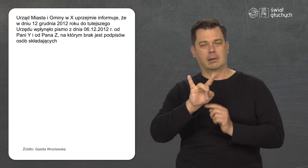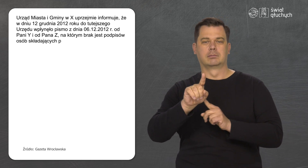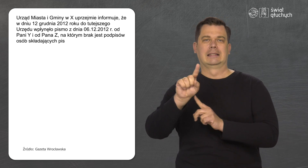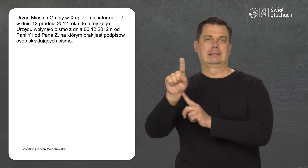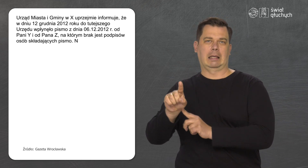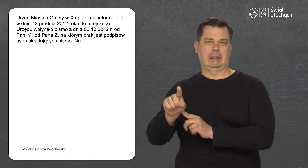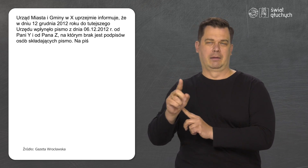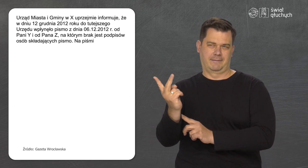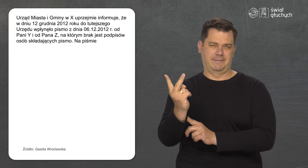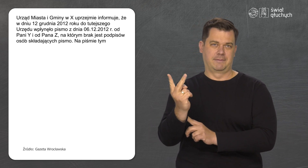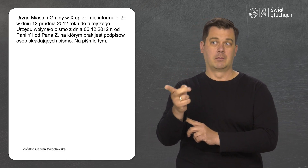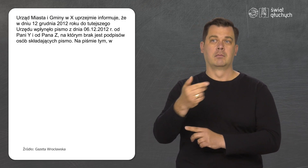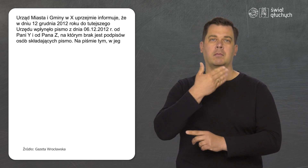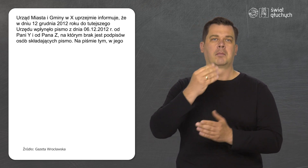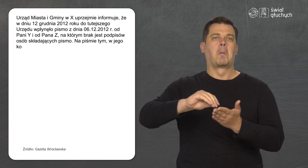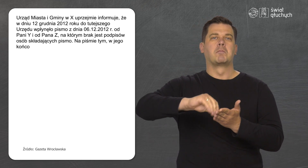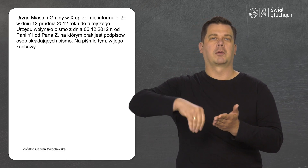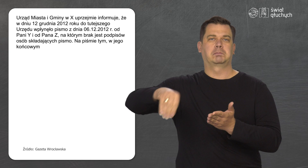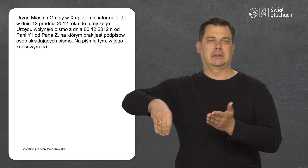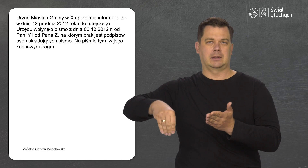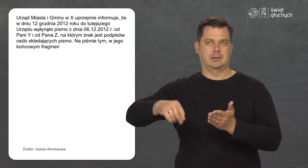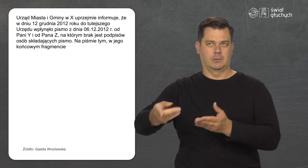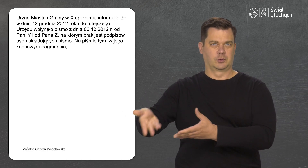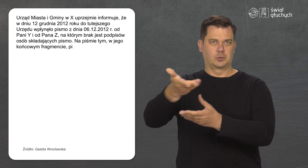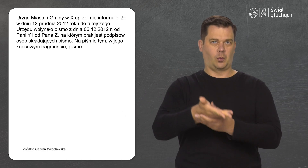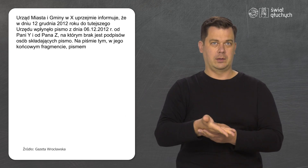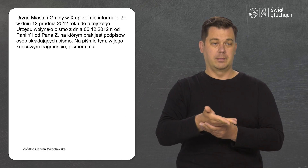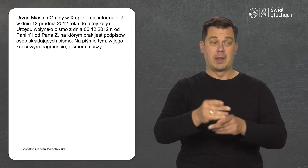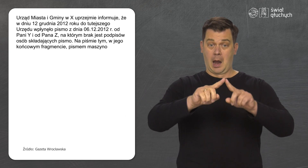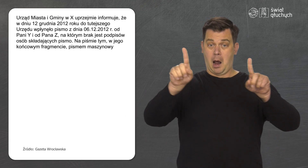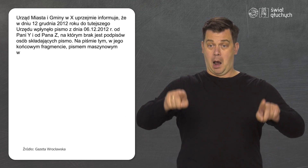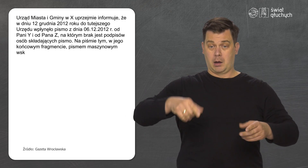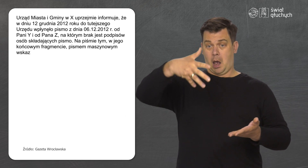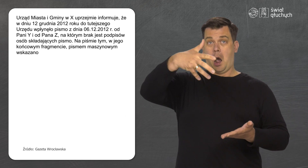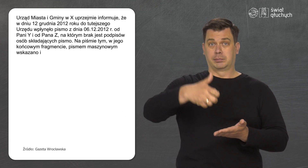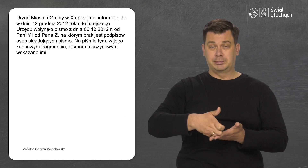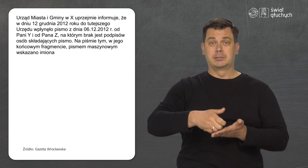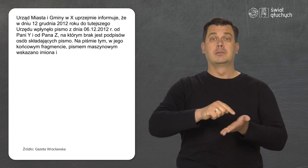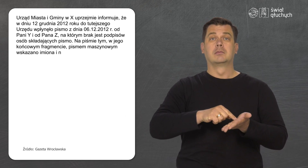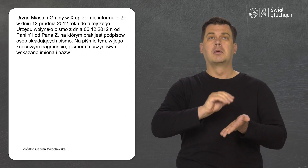na którym brak jest podpisów osób składających pismo. Na piśmie tym, w jego końcowym fragmencie, pismem maszynowym